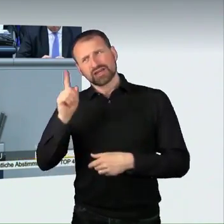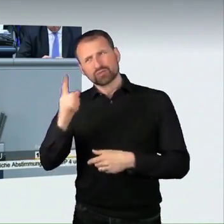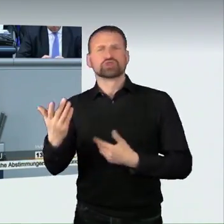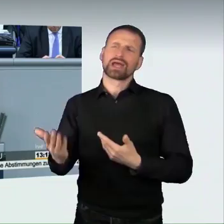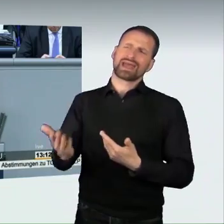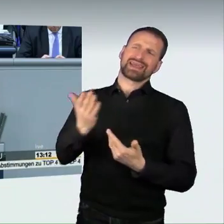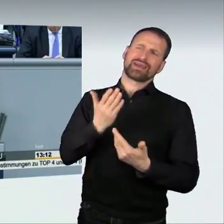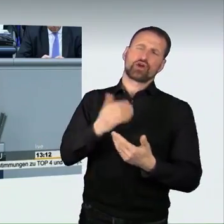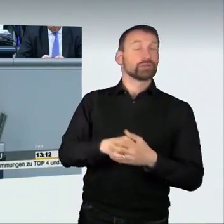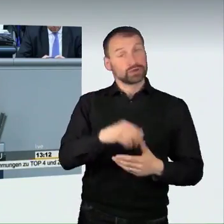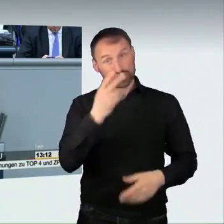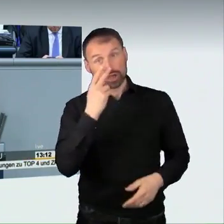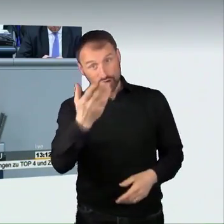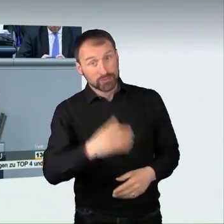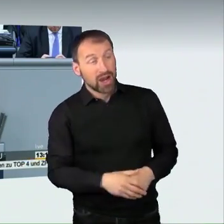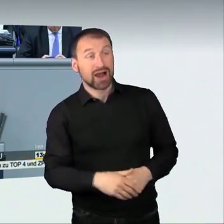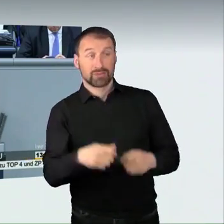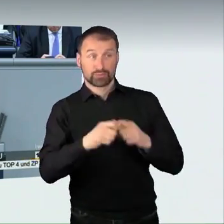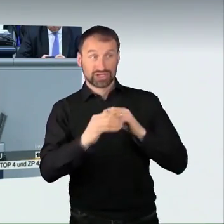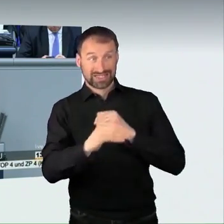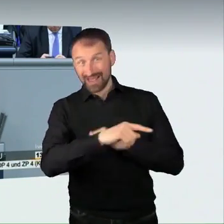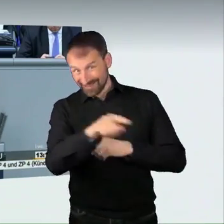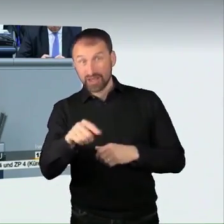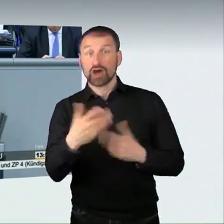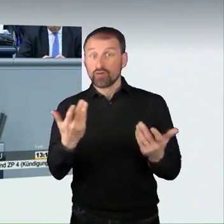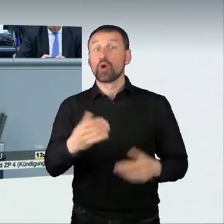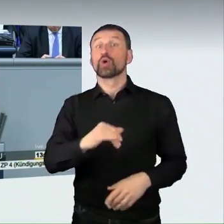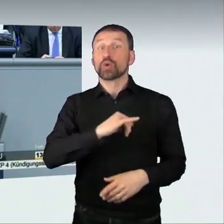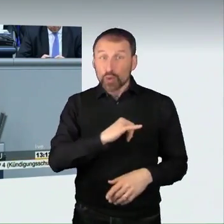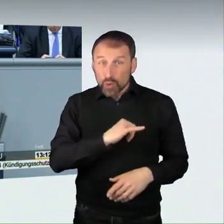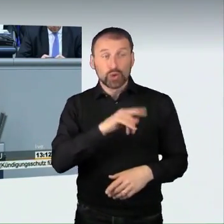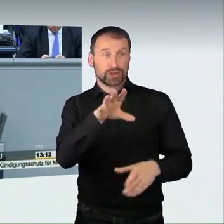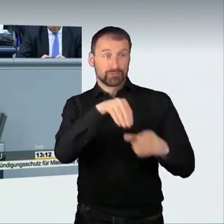Aber schauen wir uns einmal die Länder an, in denen die Grünen in der Regierungsverantwortung sind: Wenn Sie schon von Verteuerung reden,